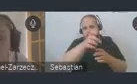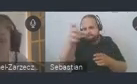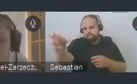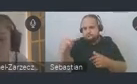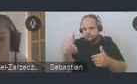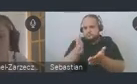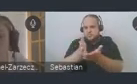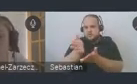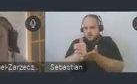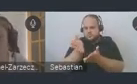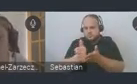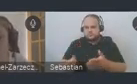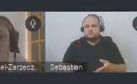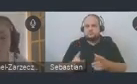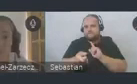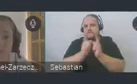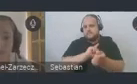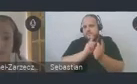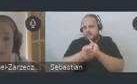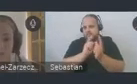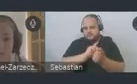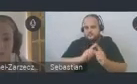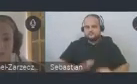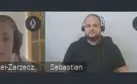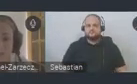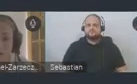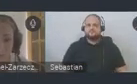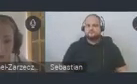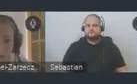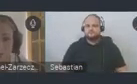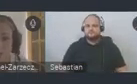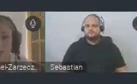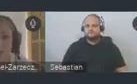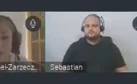żebyśmy się wymieniali, żeby tak się nie obciążać.